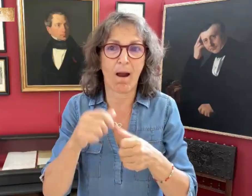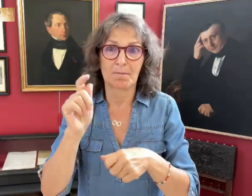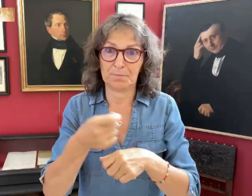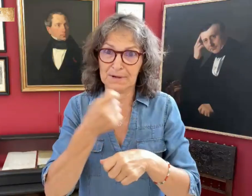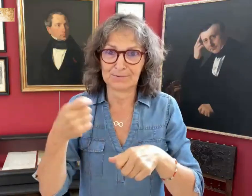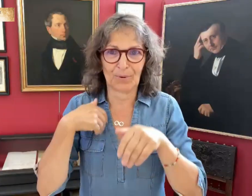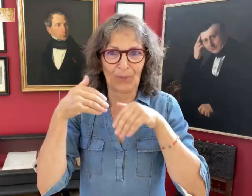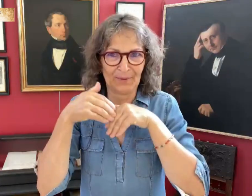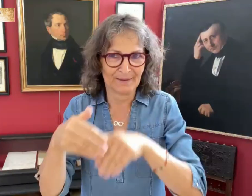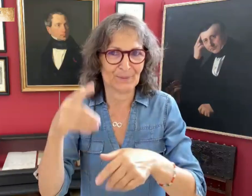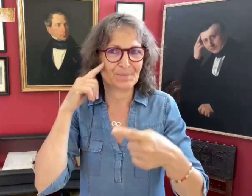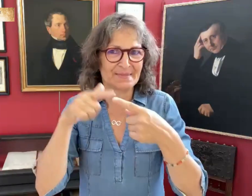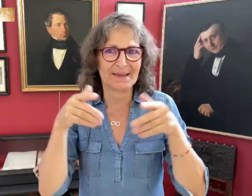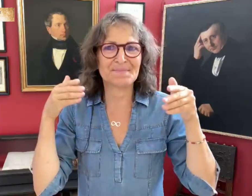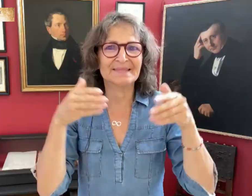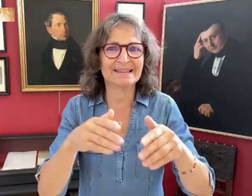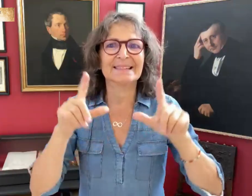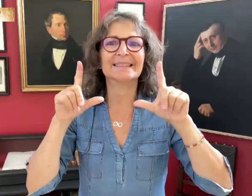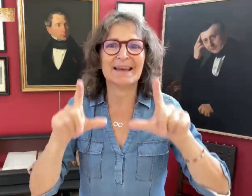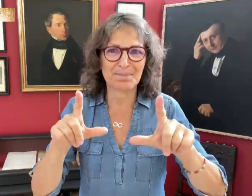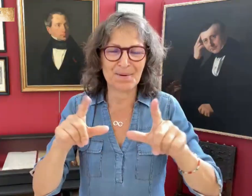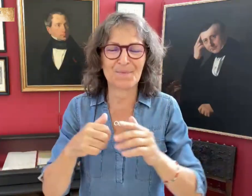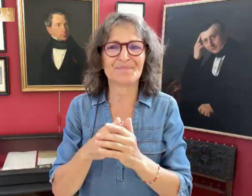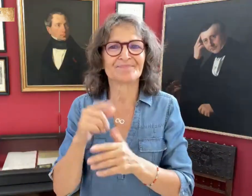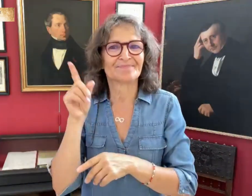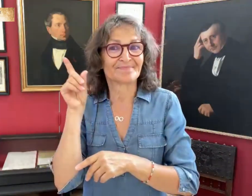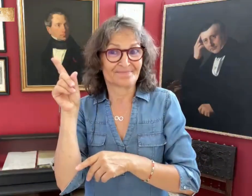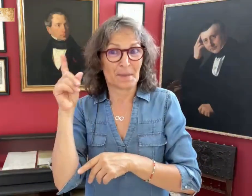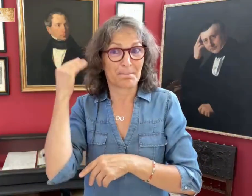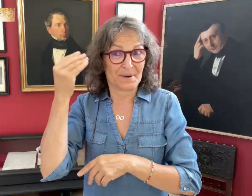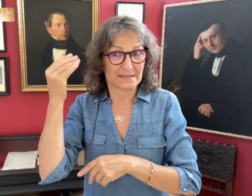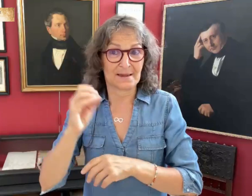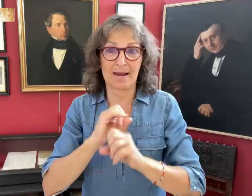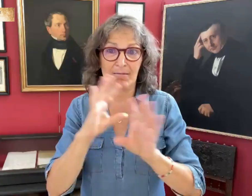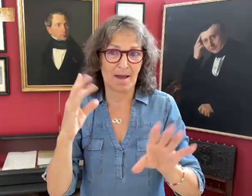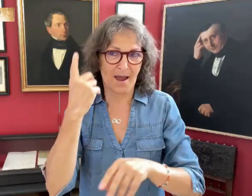On en fait quoi ? On continue pour la restauration des tableaux. Le tableau de Ferdinand Berthier est bien identifié, c'est clair!